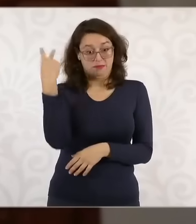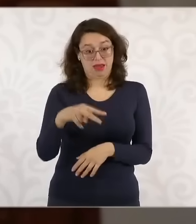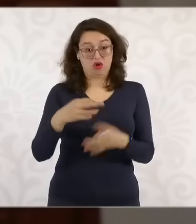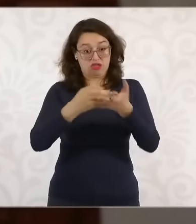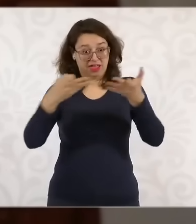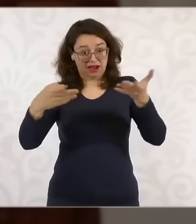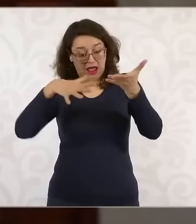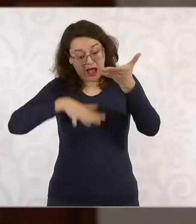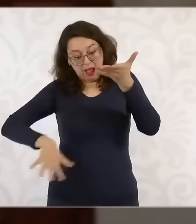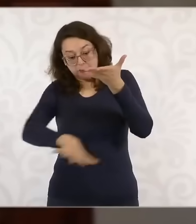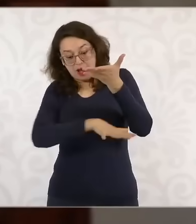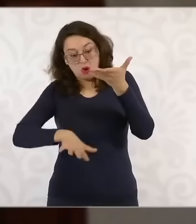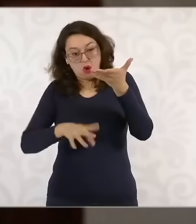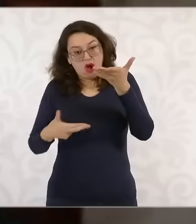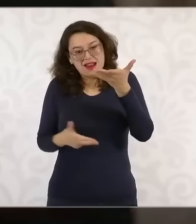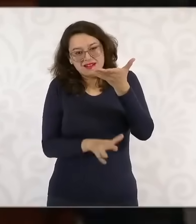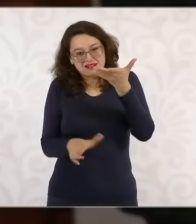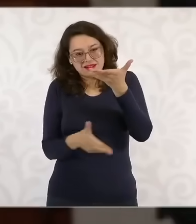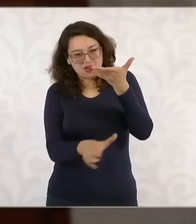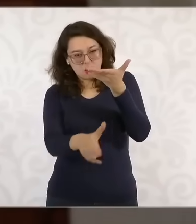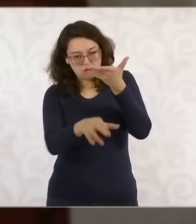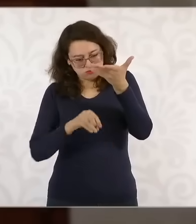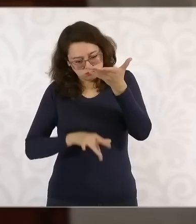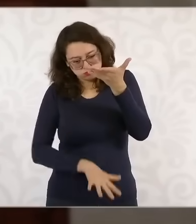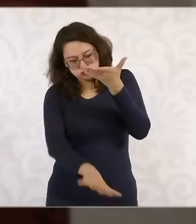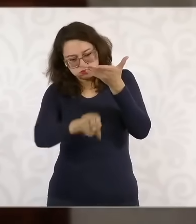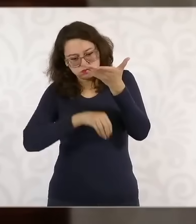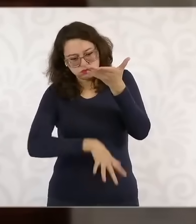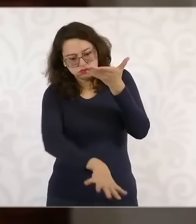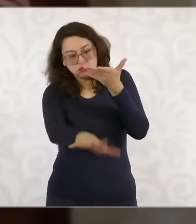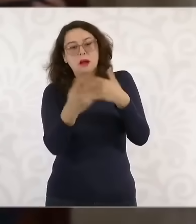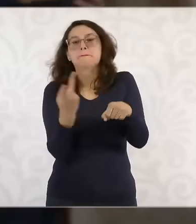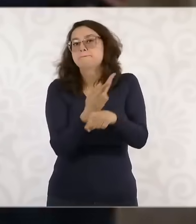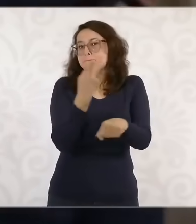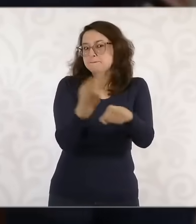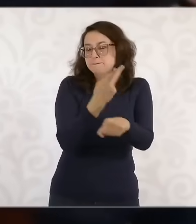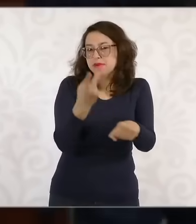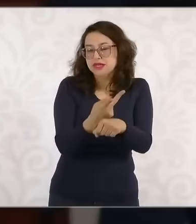homeros. Eh, se trata, secretaria, del flujo de agua que subyace en el subsuelo y que la